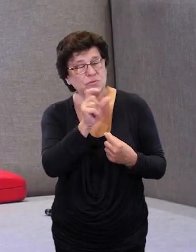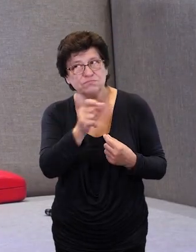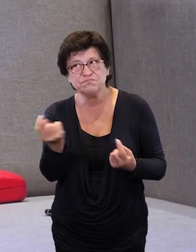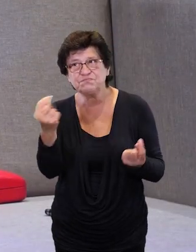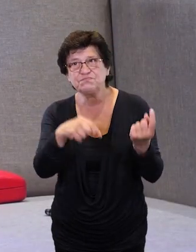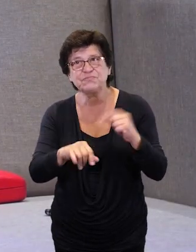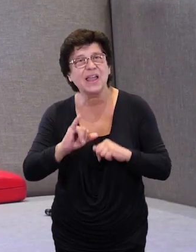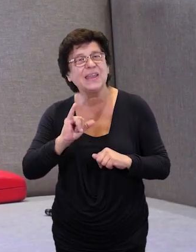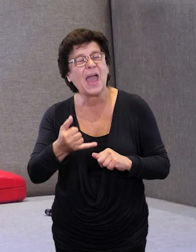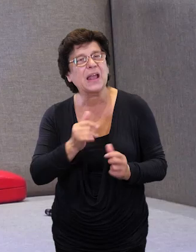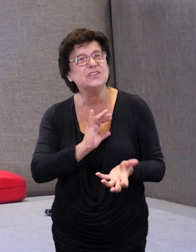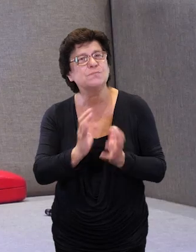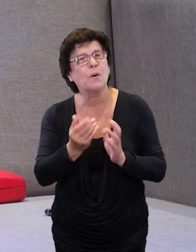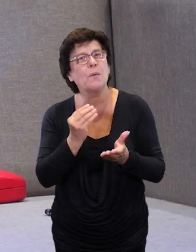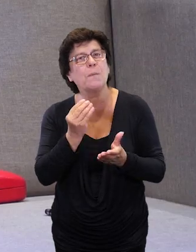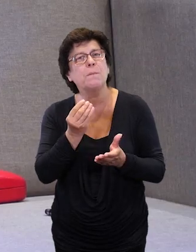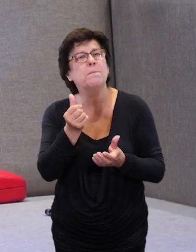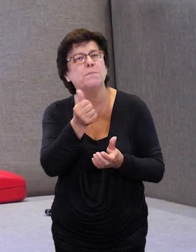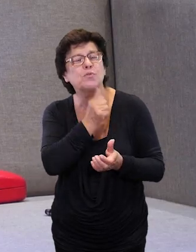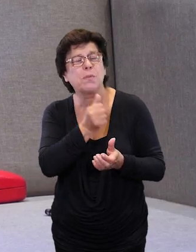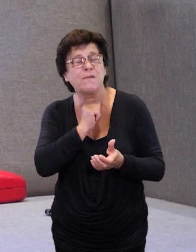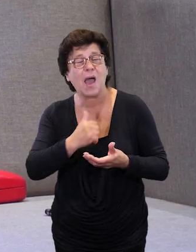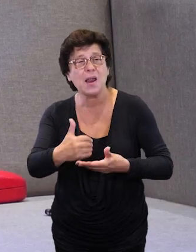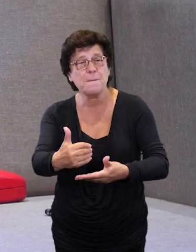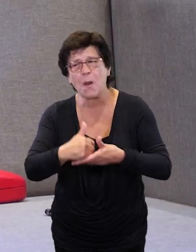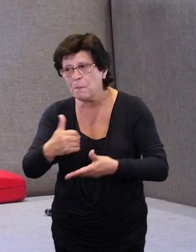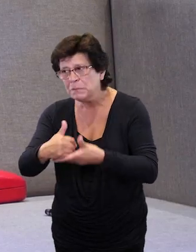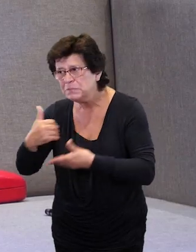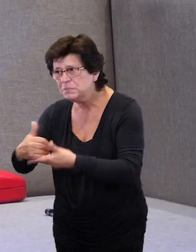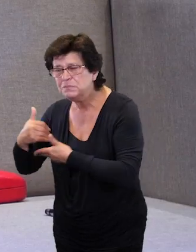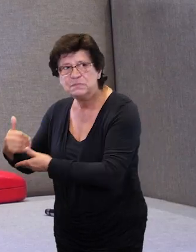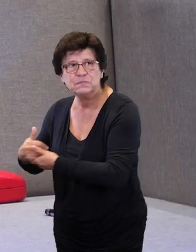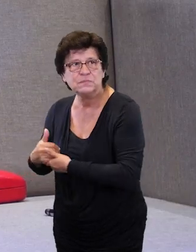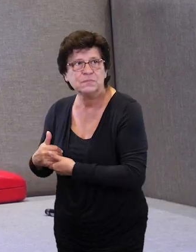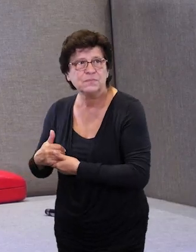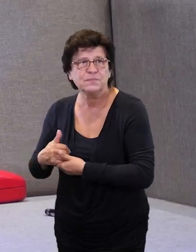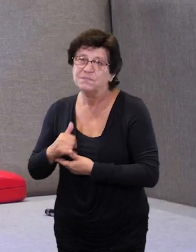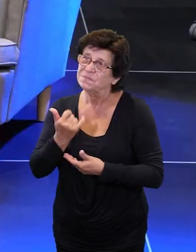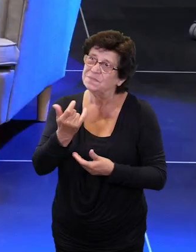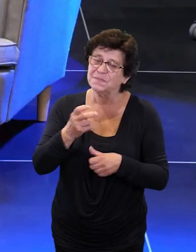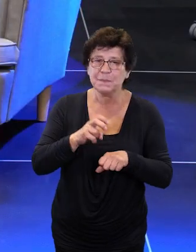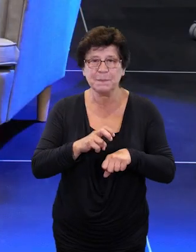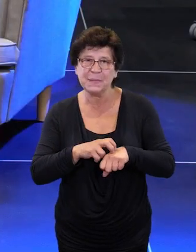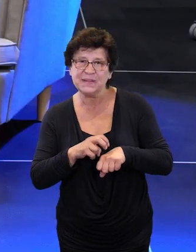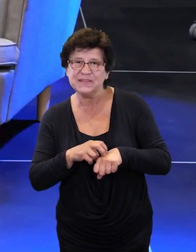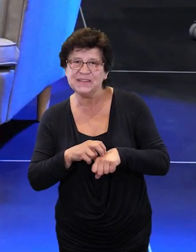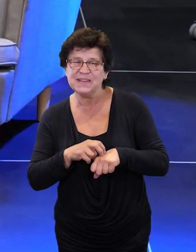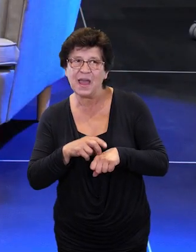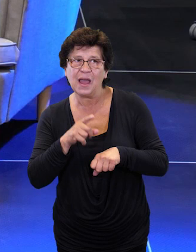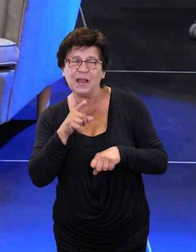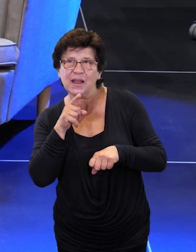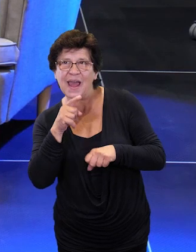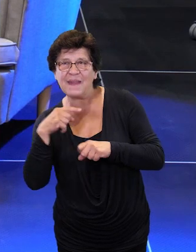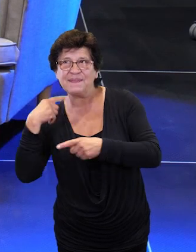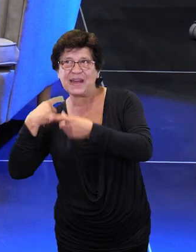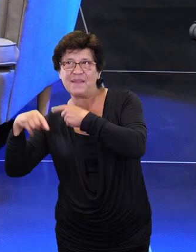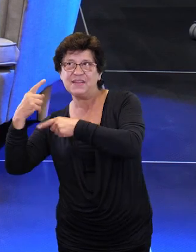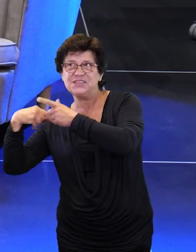ale finalnie i tak zwrócili się w kierunku medycyny tradycyjnej. To jest dobre pytanie w tym kontekście,